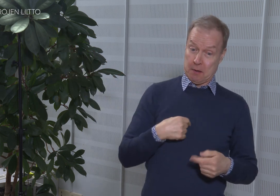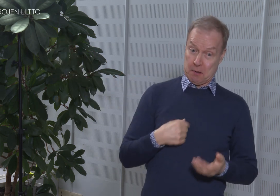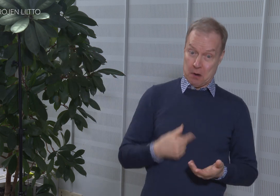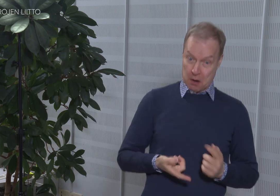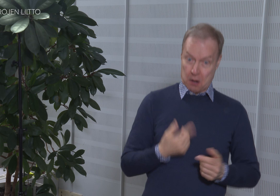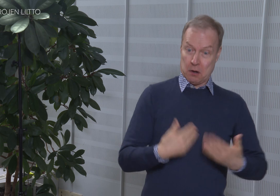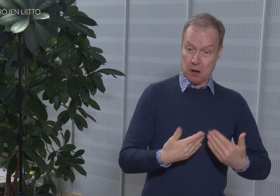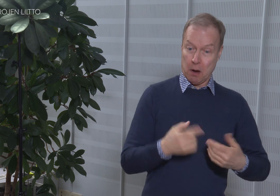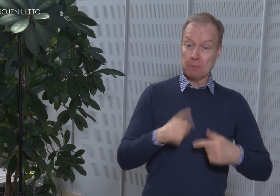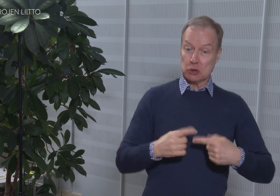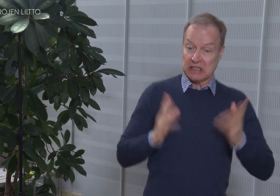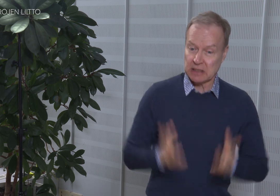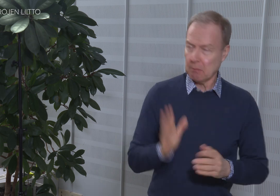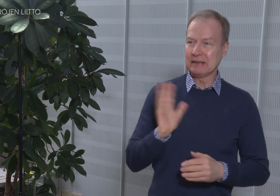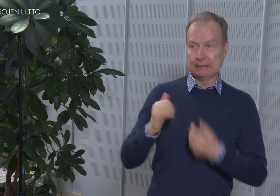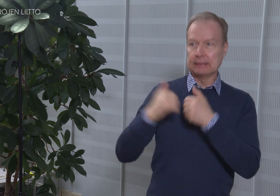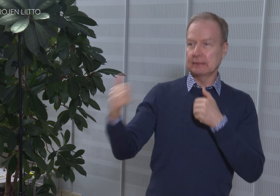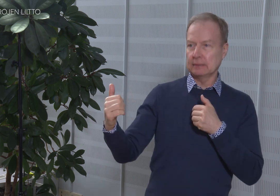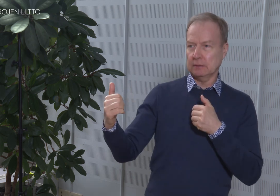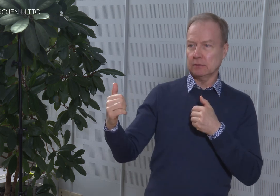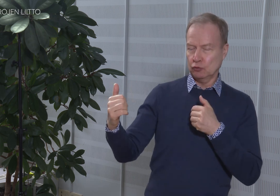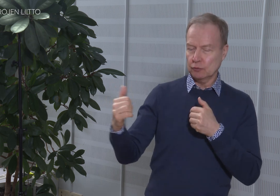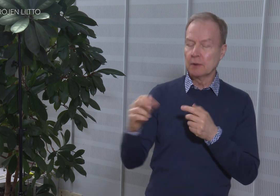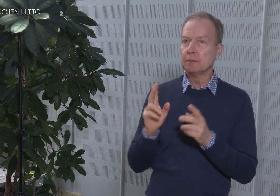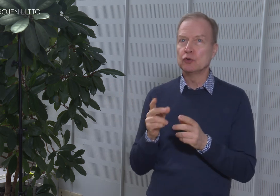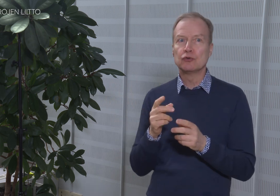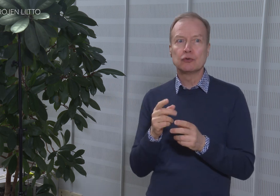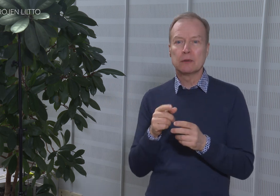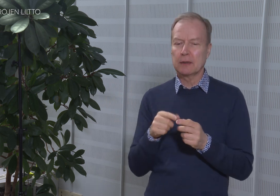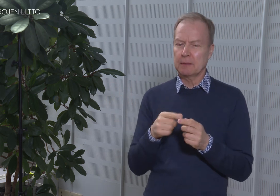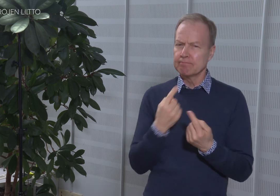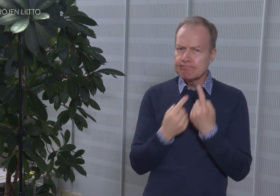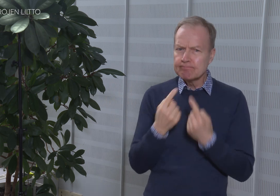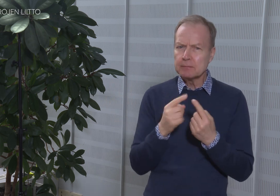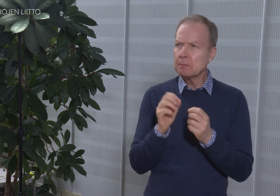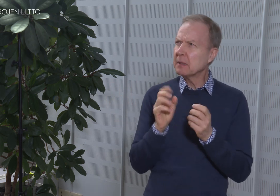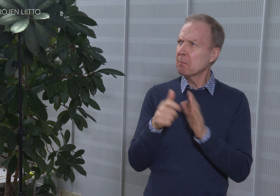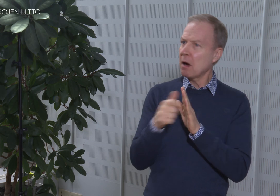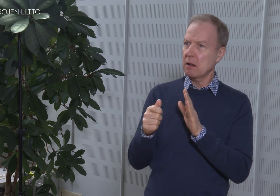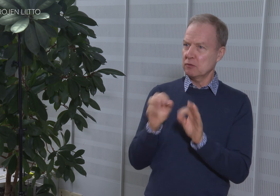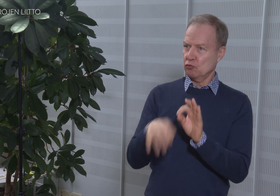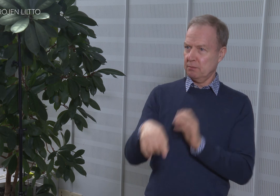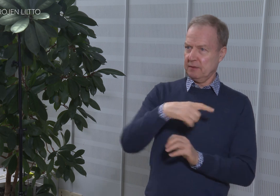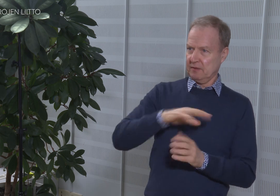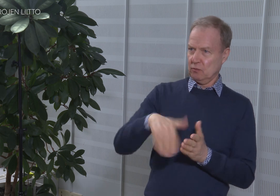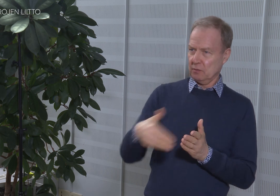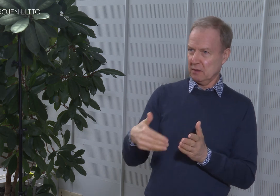Itse prosessia ei siis käynnistetä samaan aikaan työryhmän kanssa. Keskustelemme myös siitä, millainen malli sopisi meille viittomakielisille.